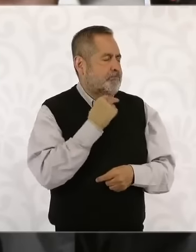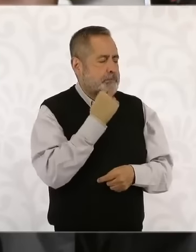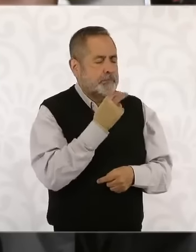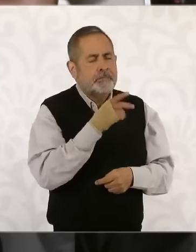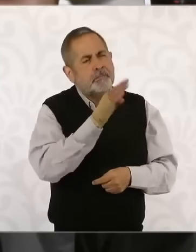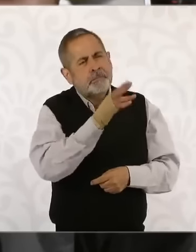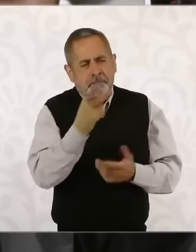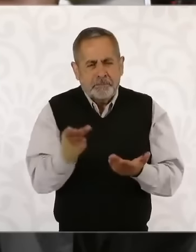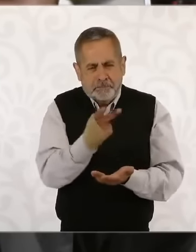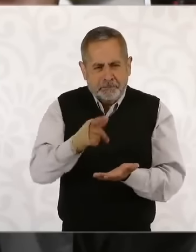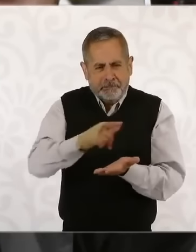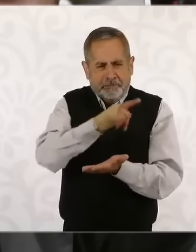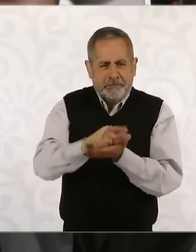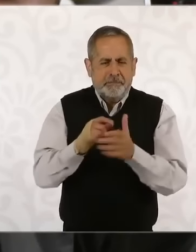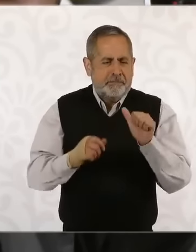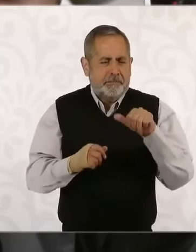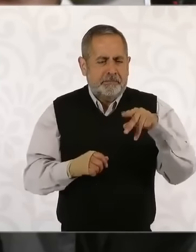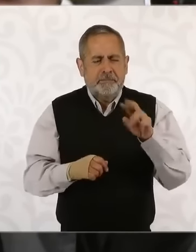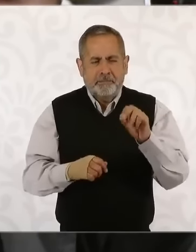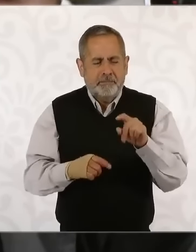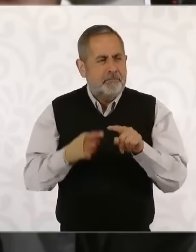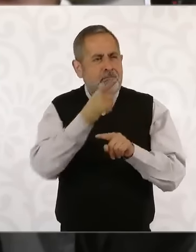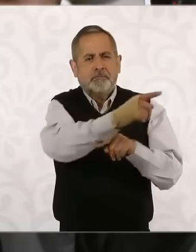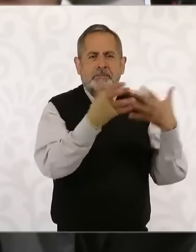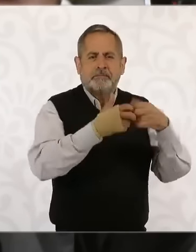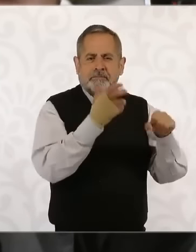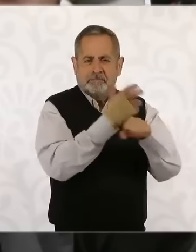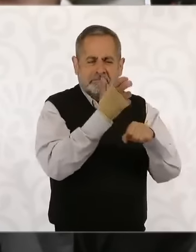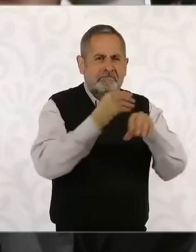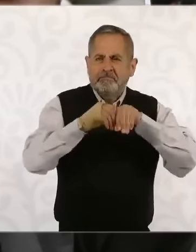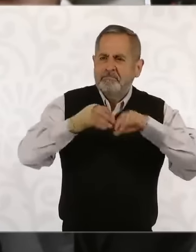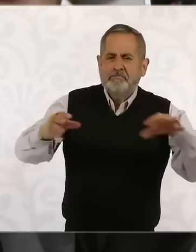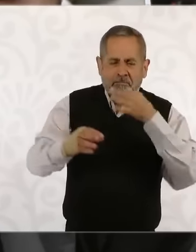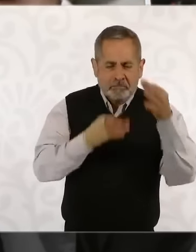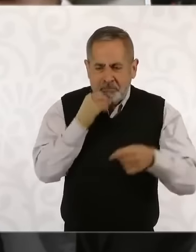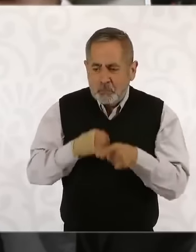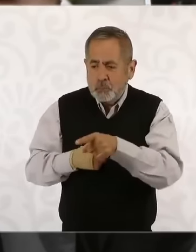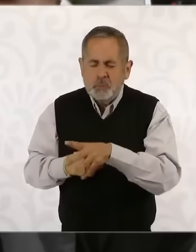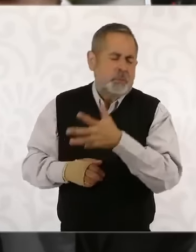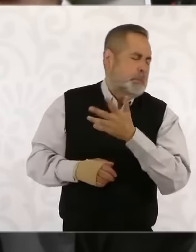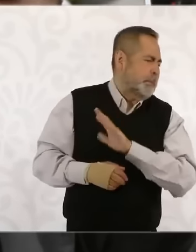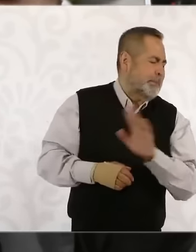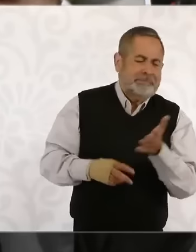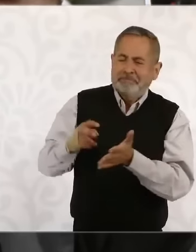a la ley de amparo, Fit Rating advirtió que estas modificaciones aumentan el riesgo regulatorio y